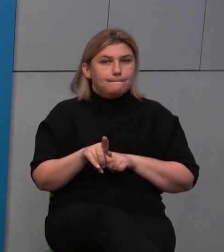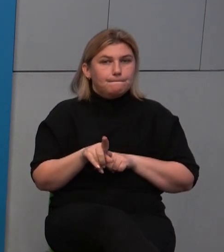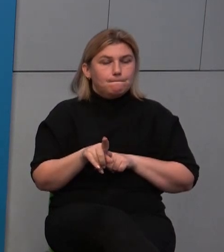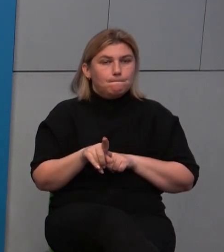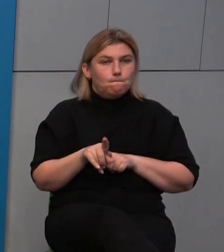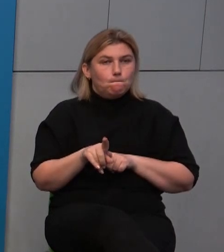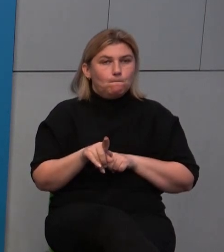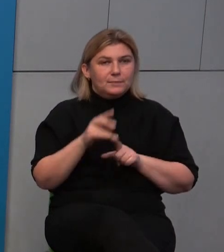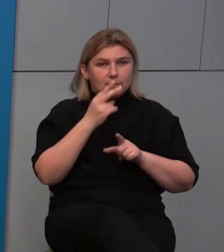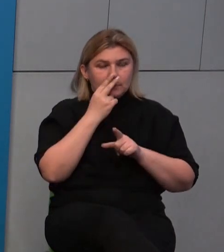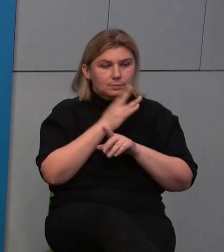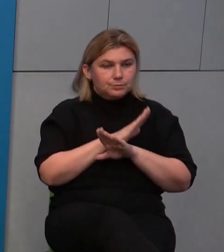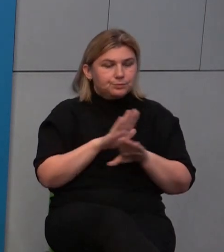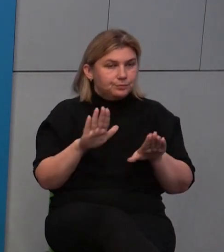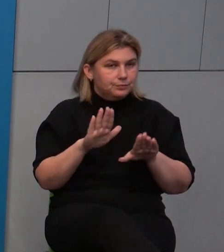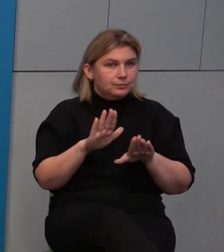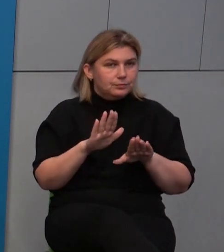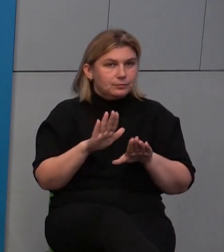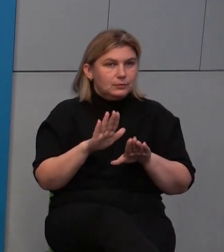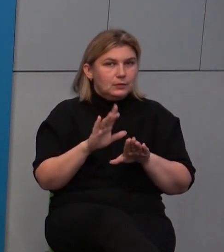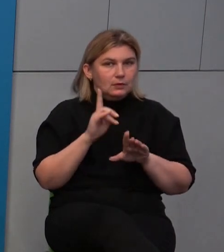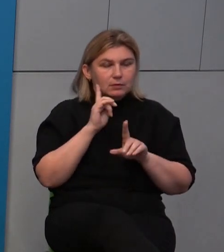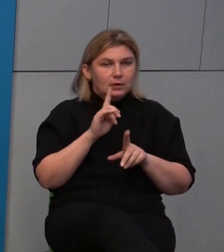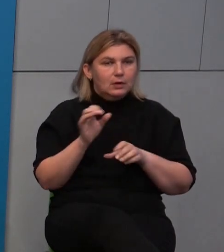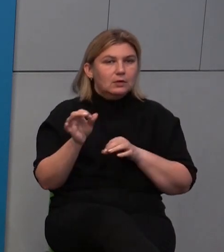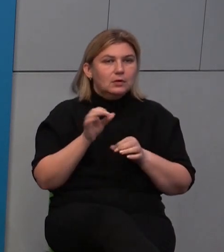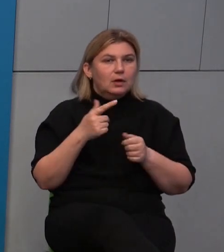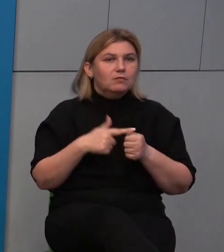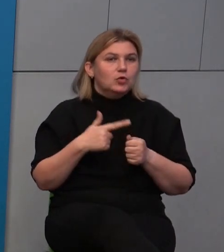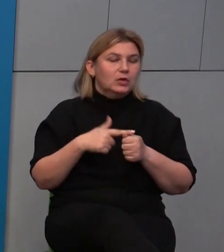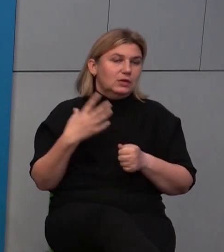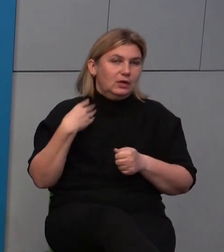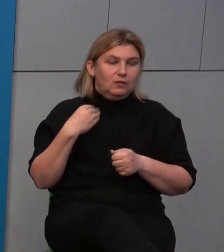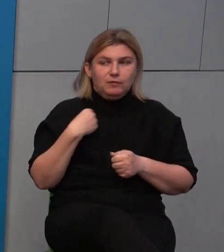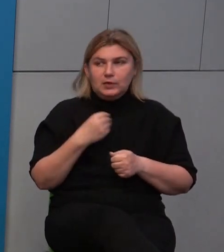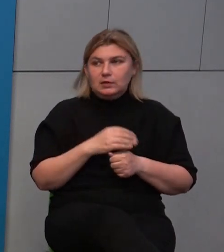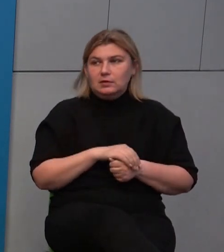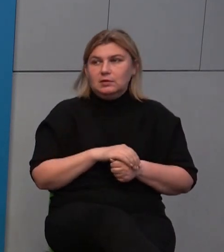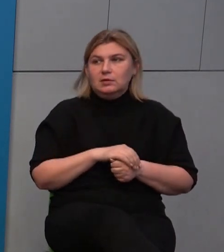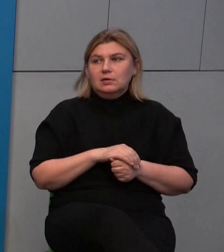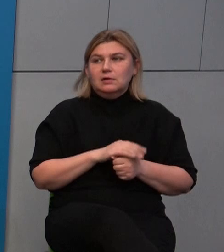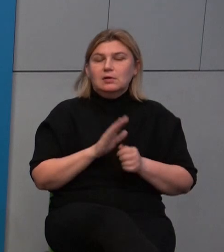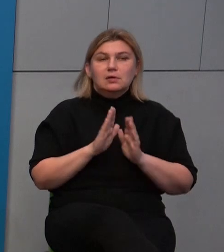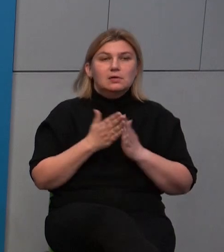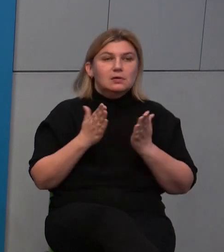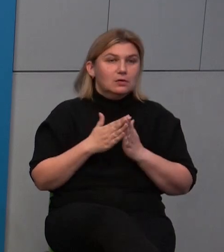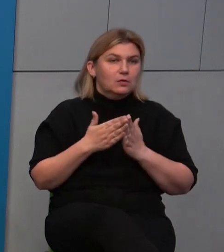pokazujące właściwie historię XX wieku. Taki właśnie podręcznik do historii XX wieku.